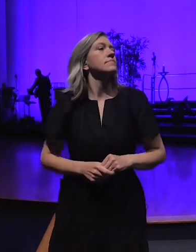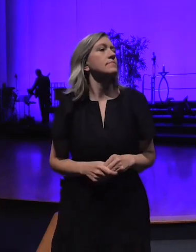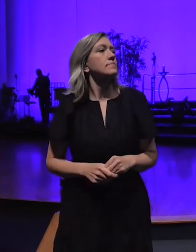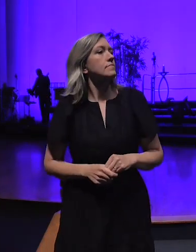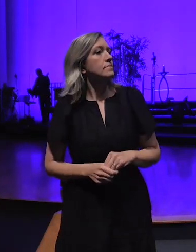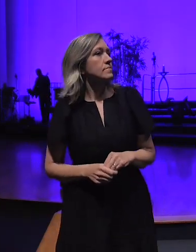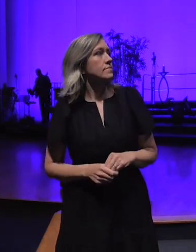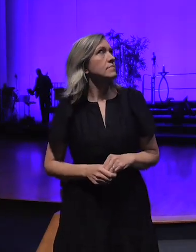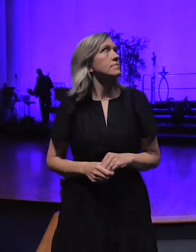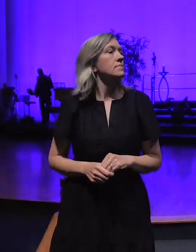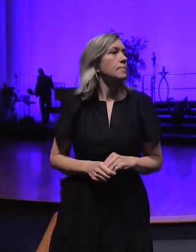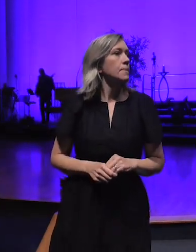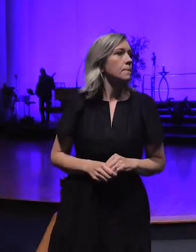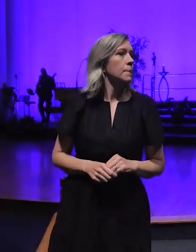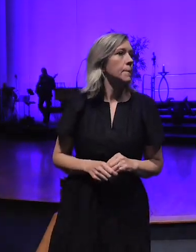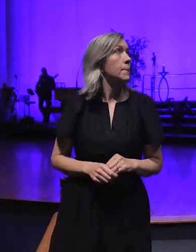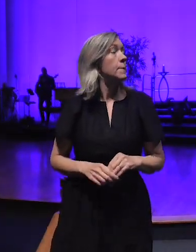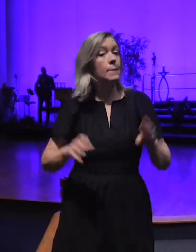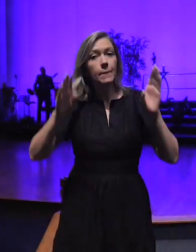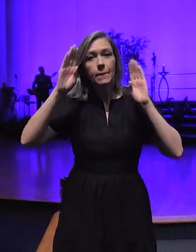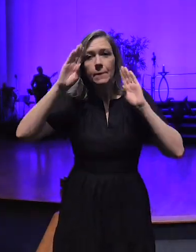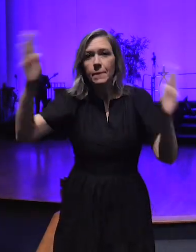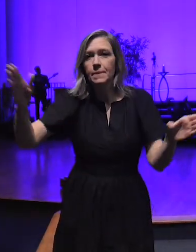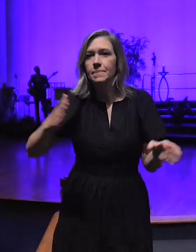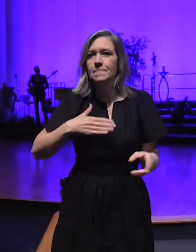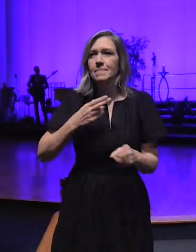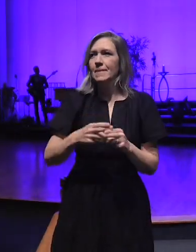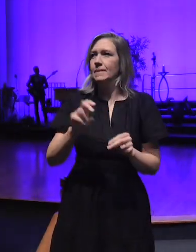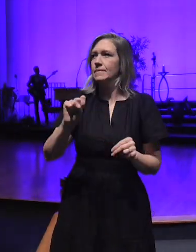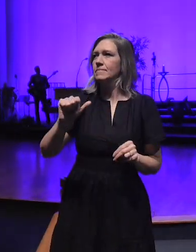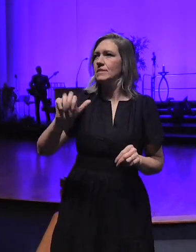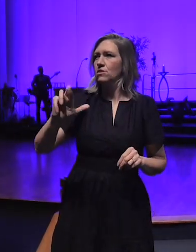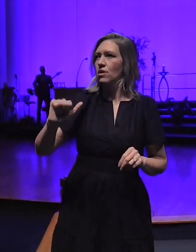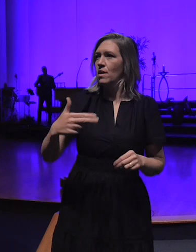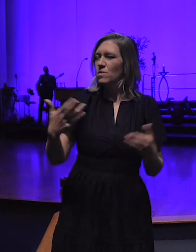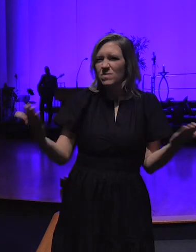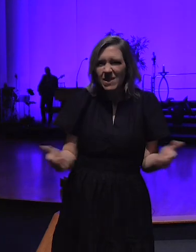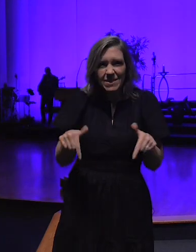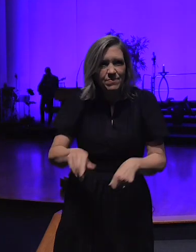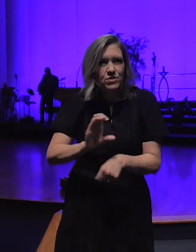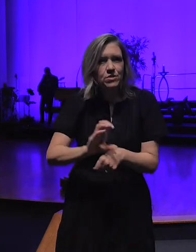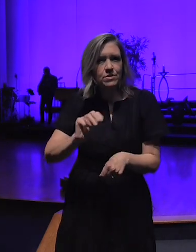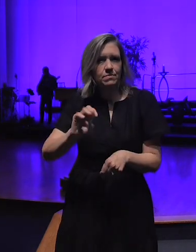[Aplausos] Hola a todos, soy Sarah y bienvenidos a la iglesia Mile High. Muchas gracias por pasar una parte